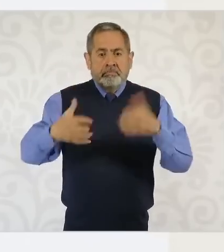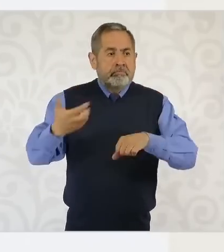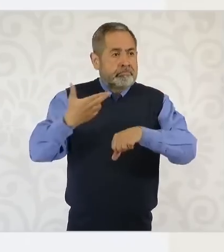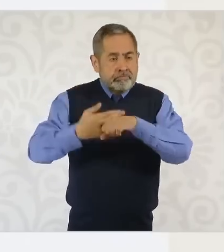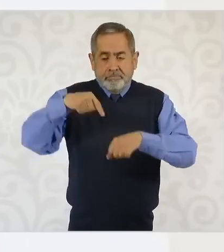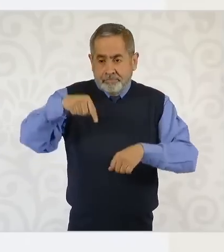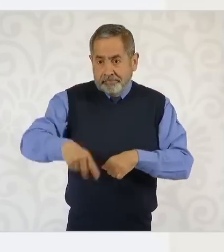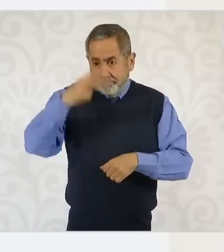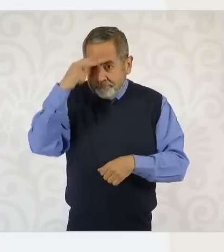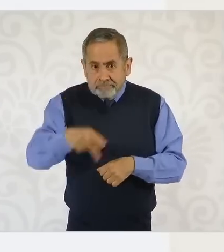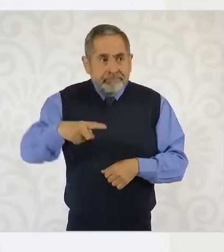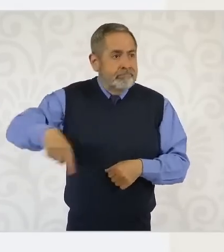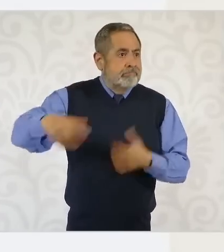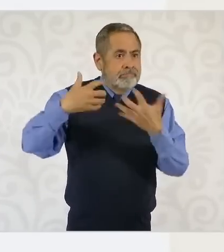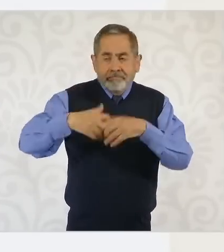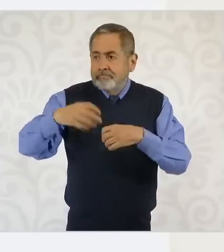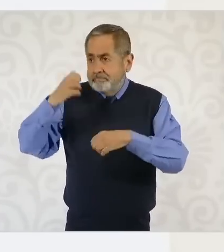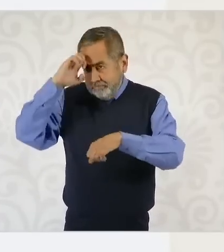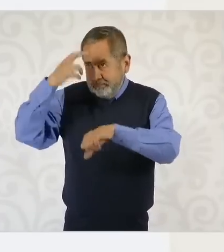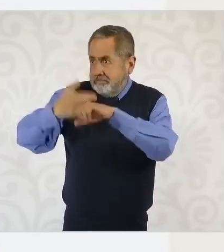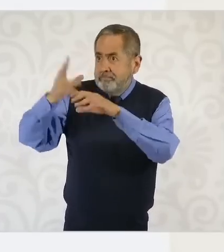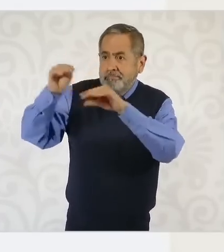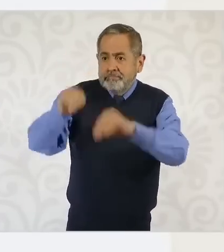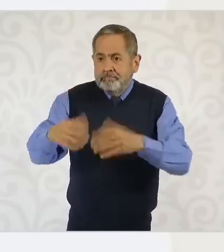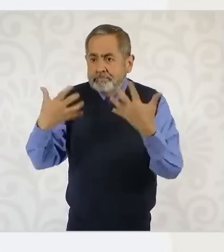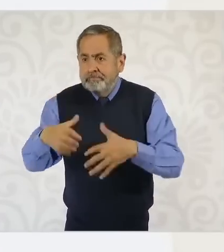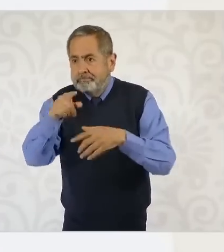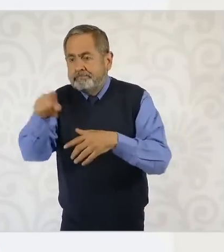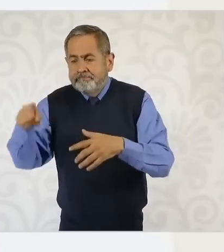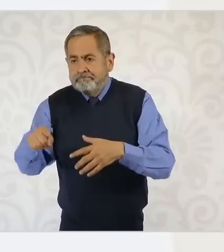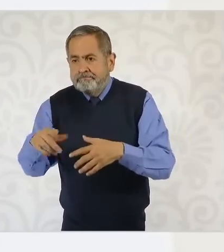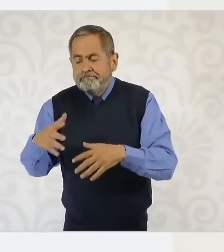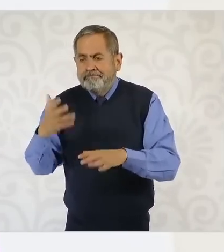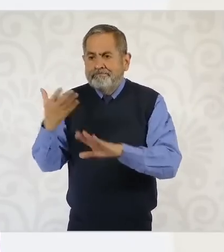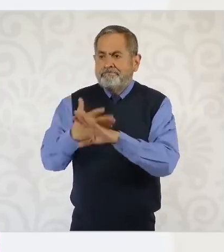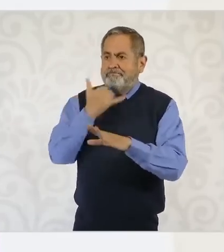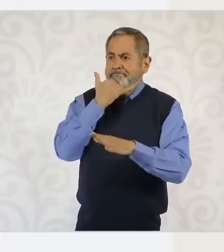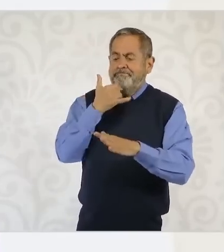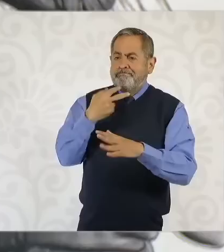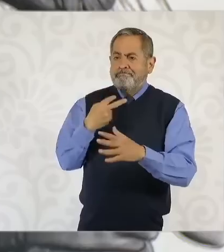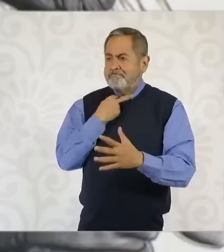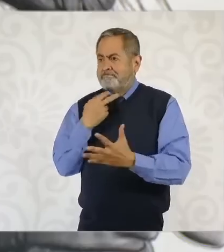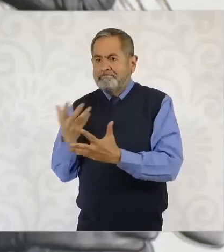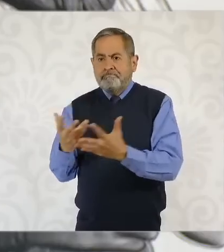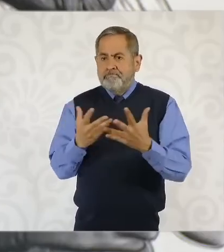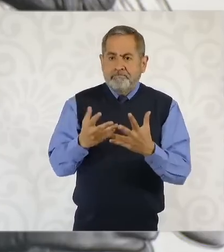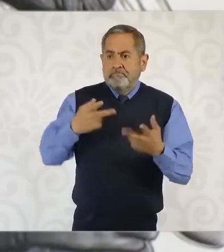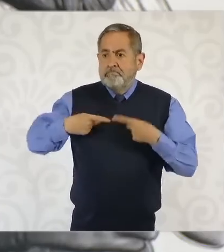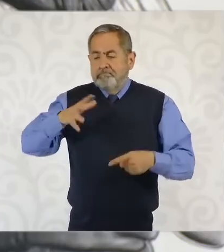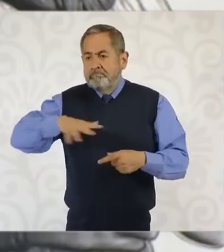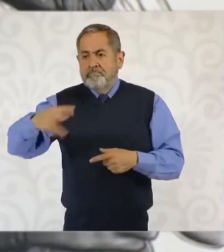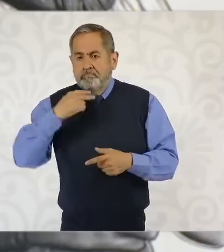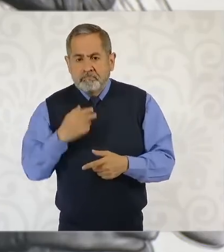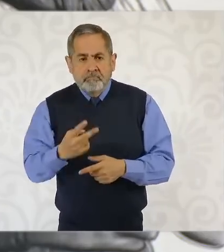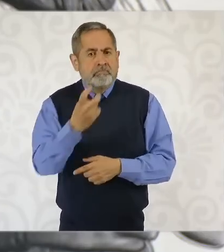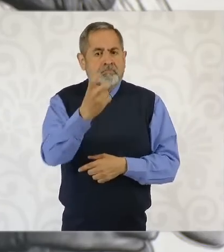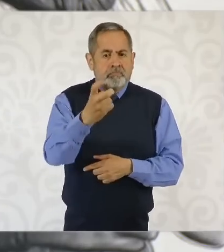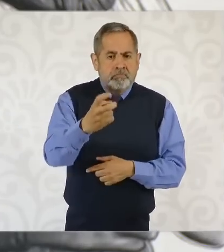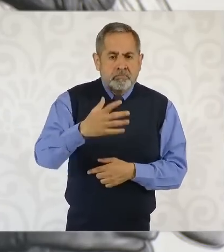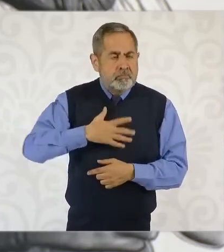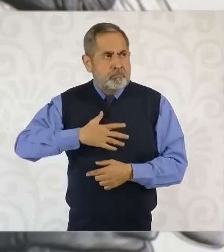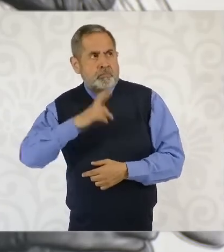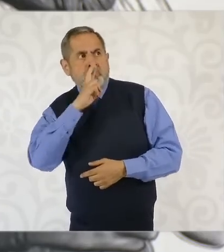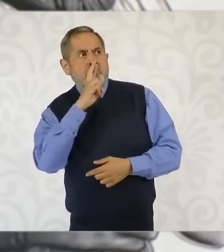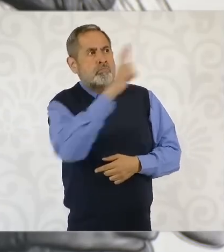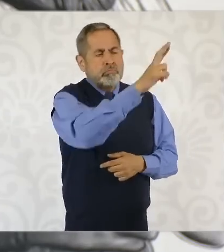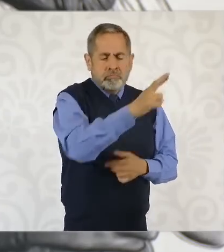nuestro país y afecta a nuestros pueblos por ello hemos decidido responder con medidas arancelarias